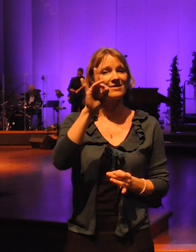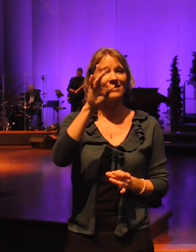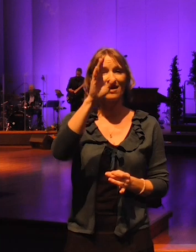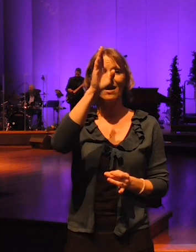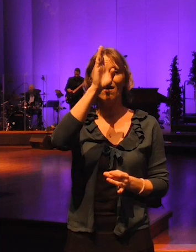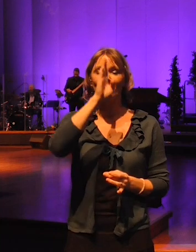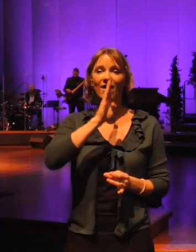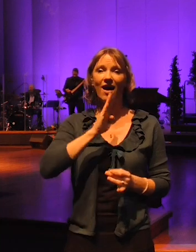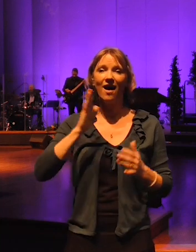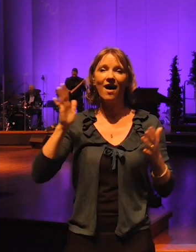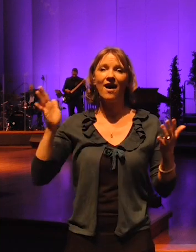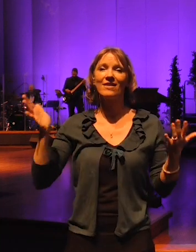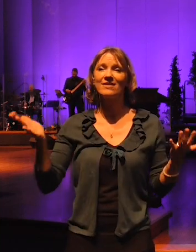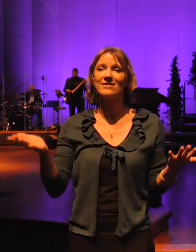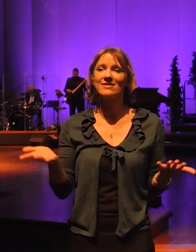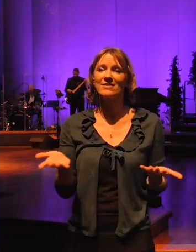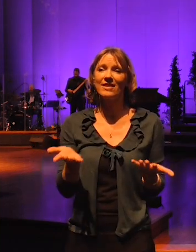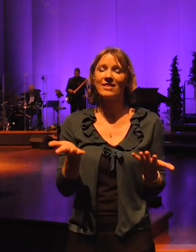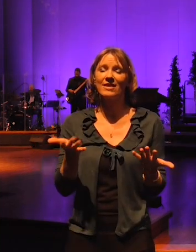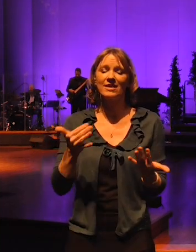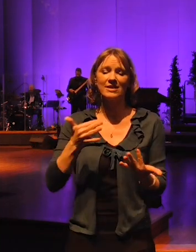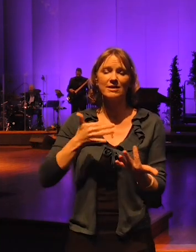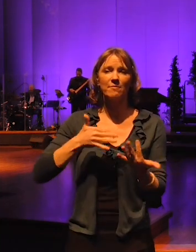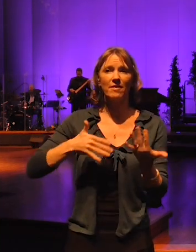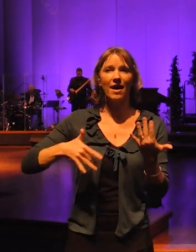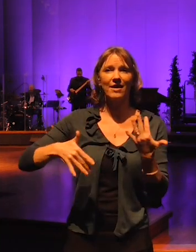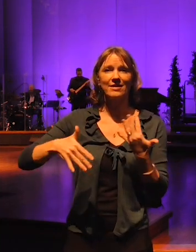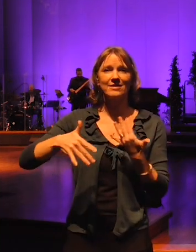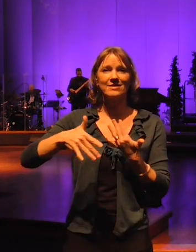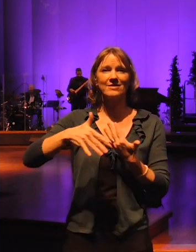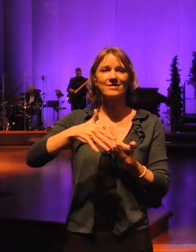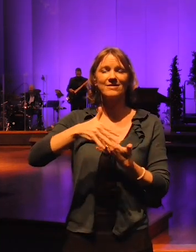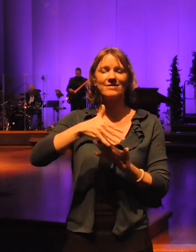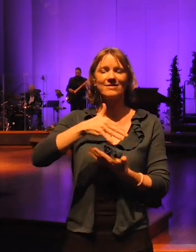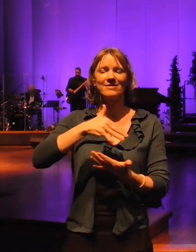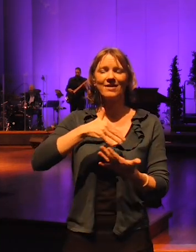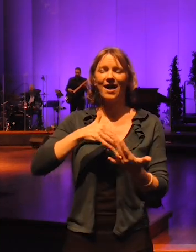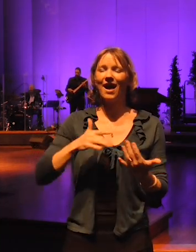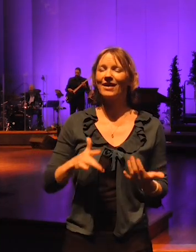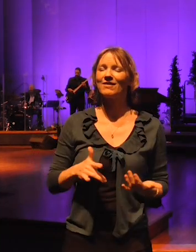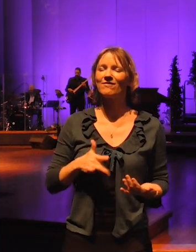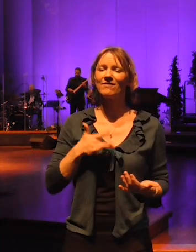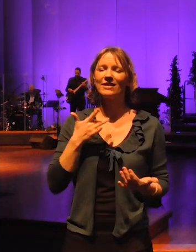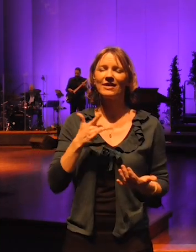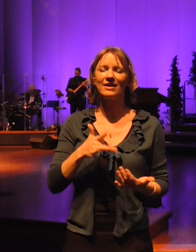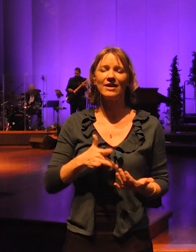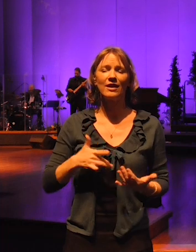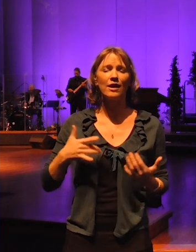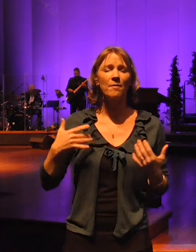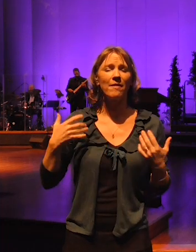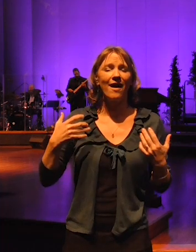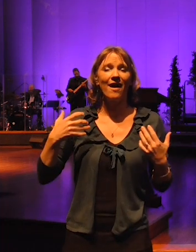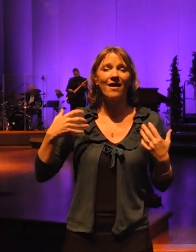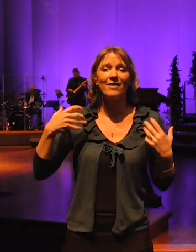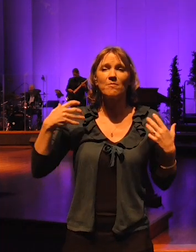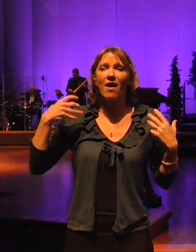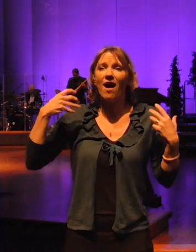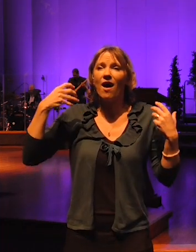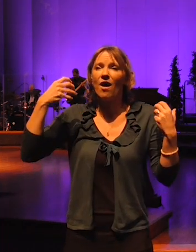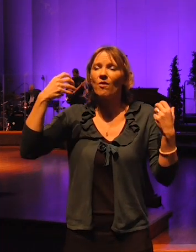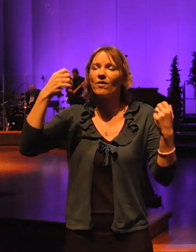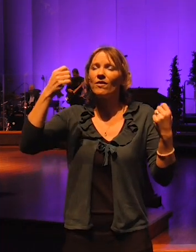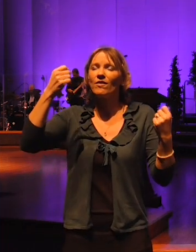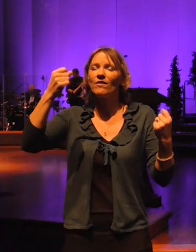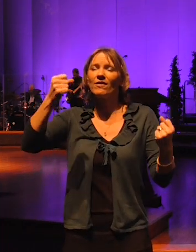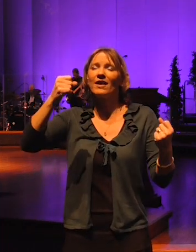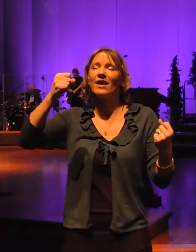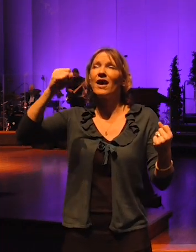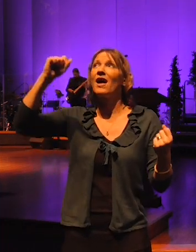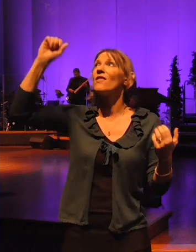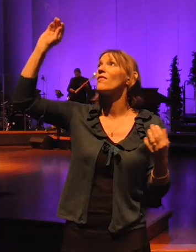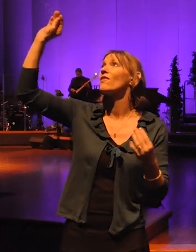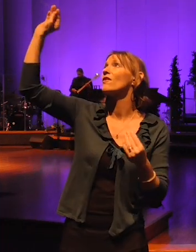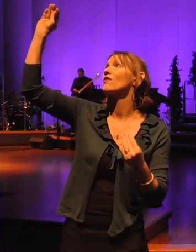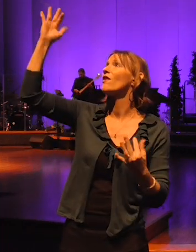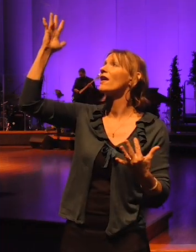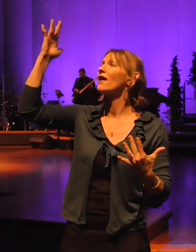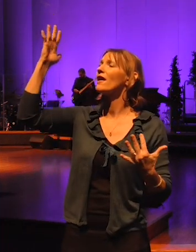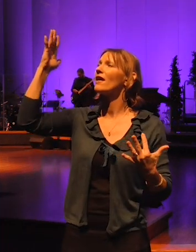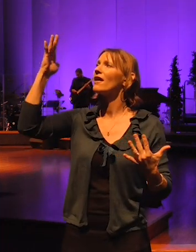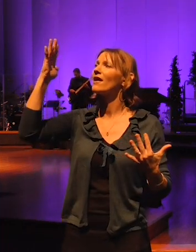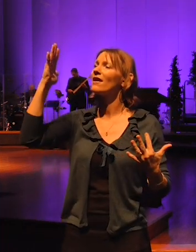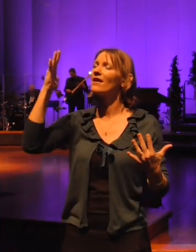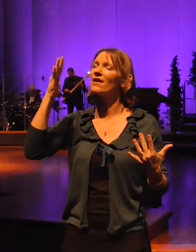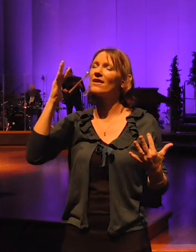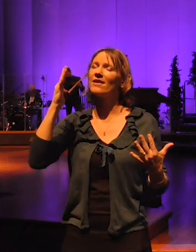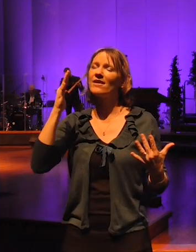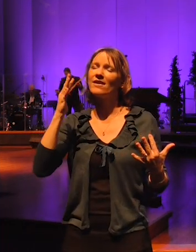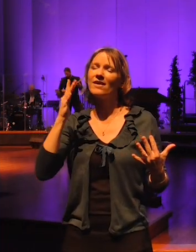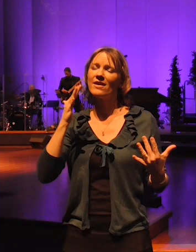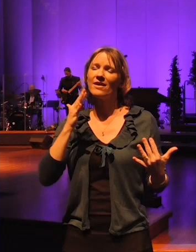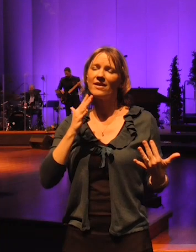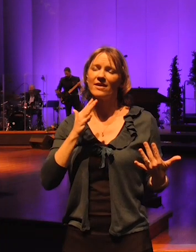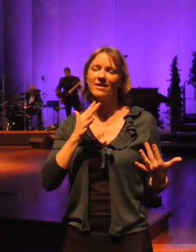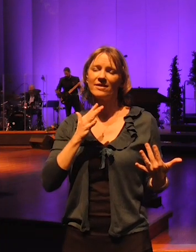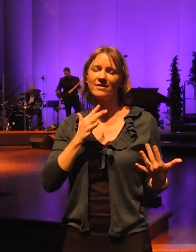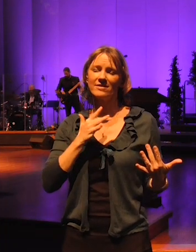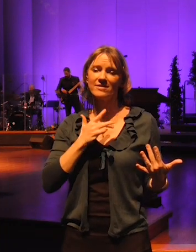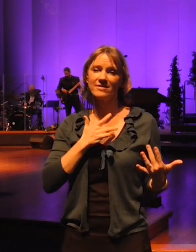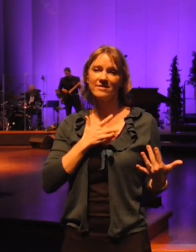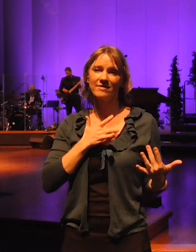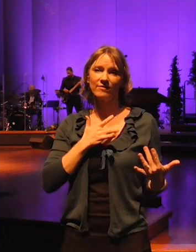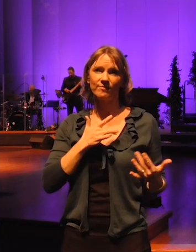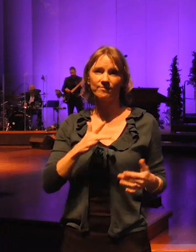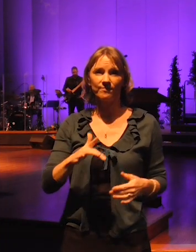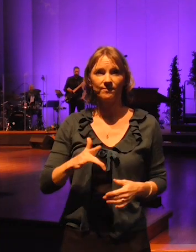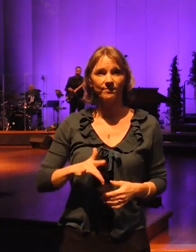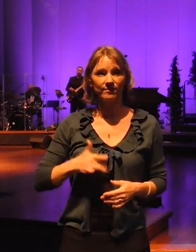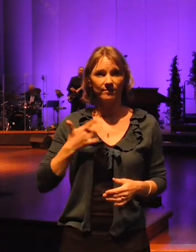de Dios en este lugar puedo sentir el gran poder y la [Música] gra Puedo escuchar el